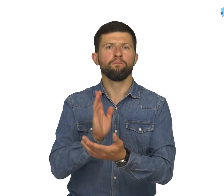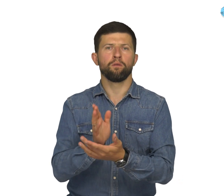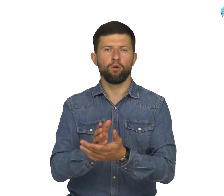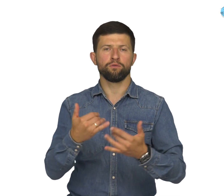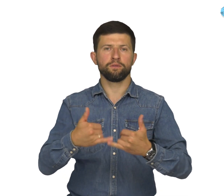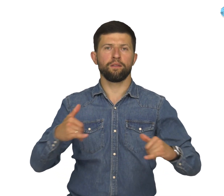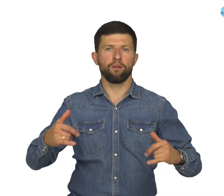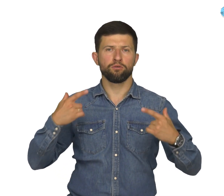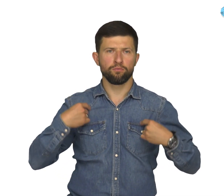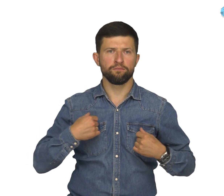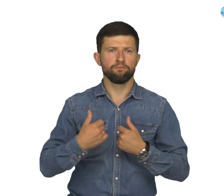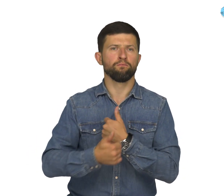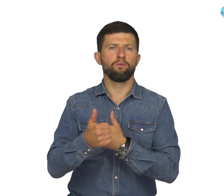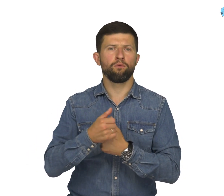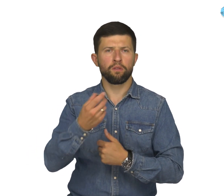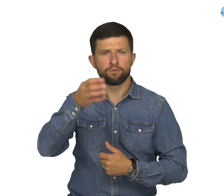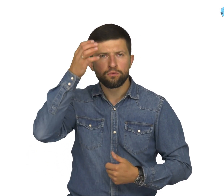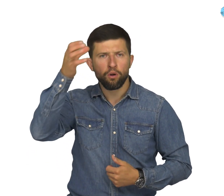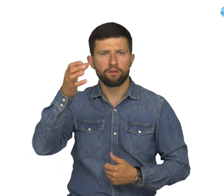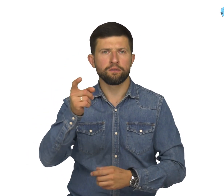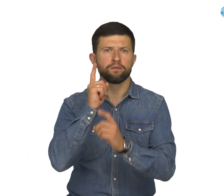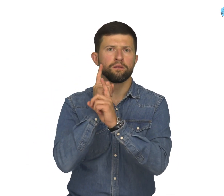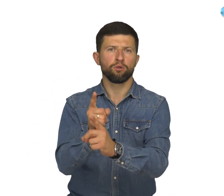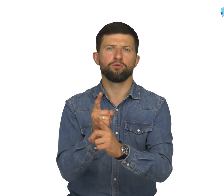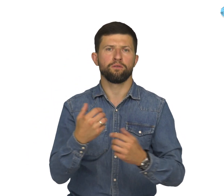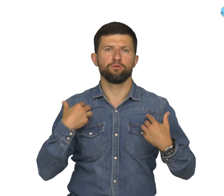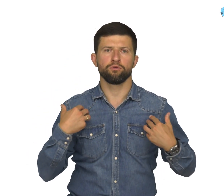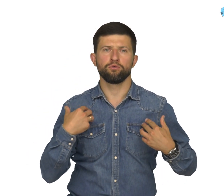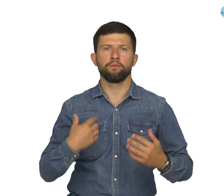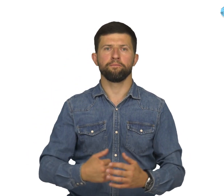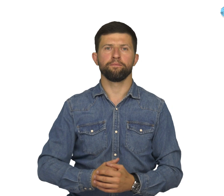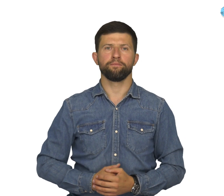i pomocy innej osoby w związku z niezdolnością do samodzielnej egzystencji.